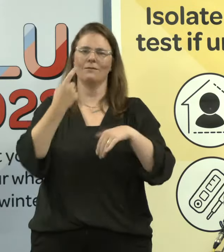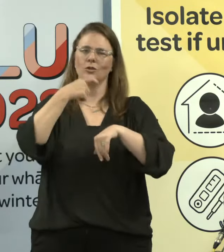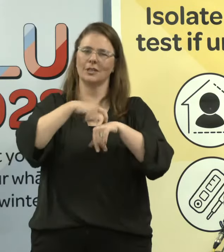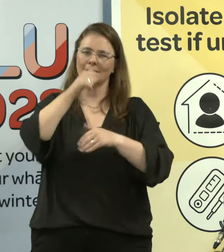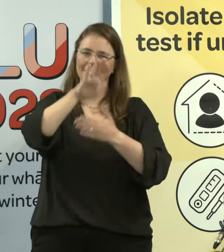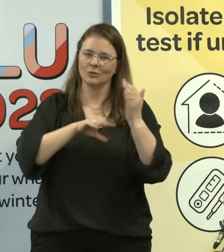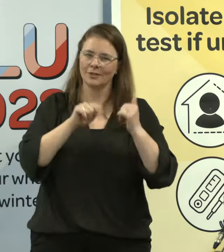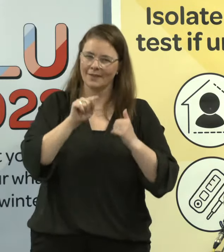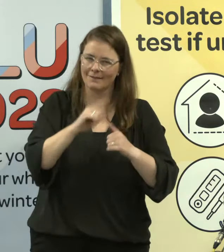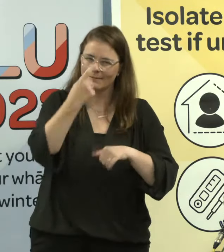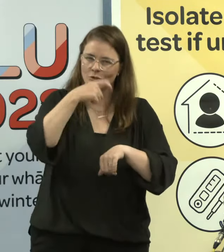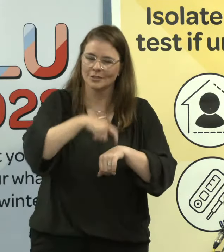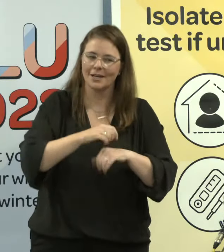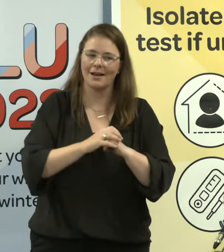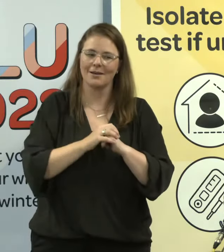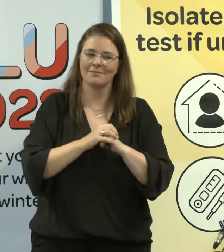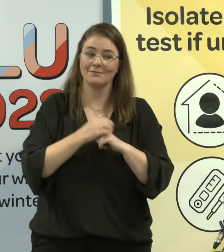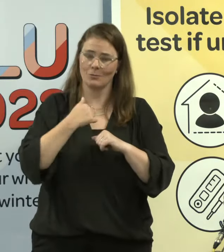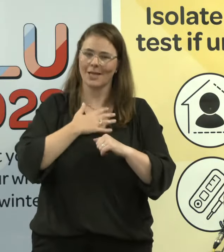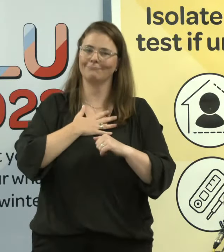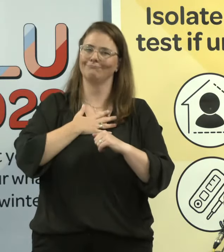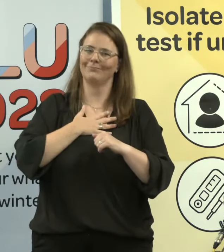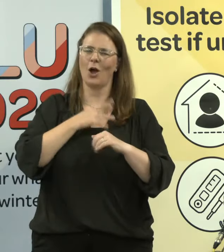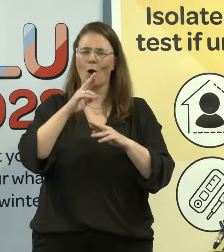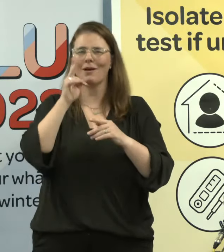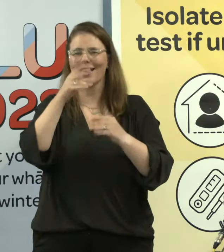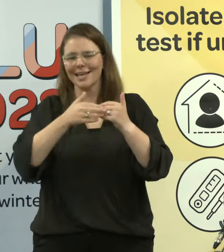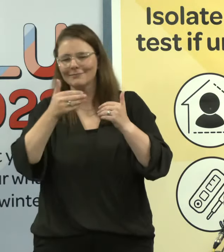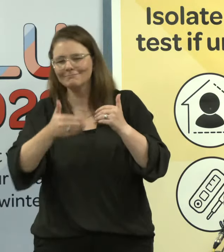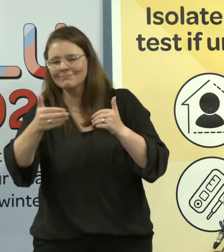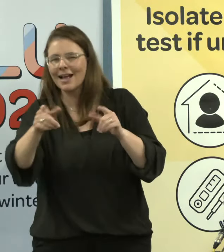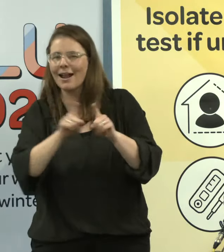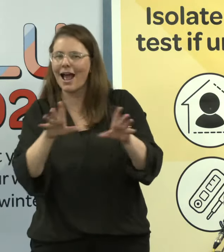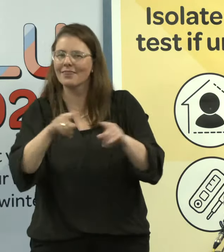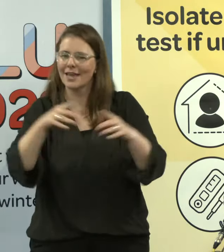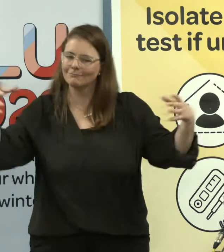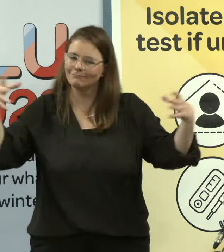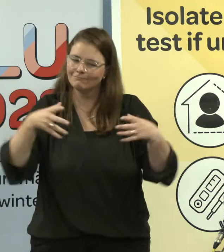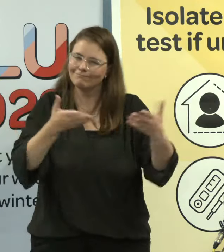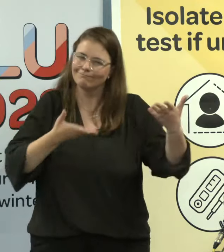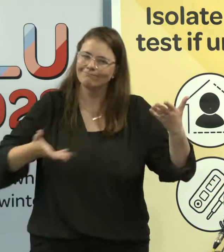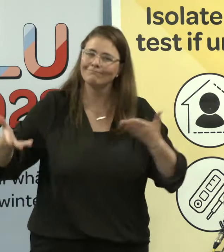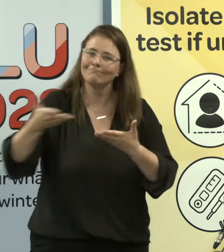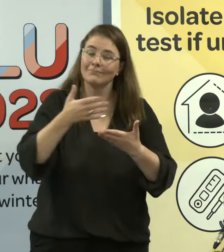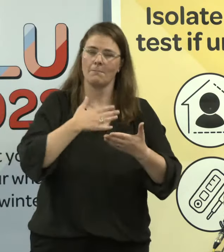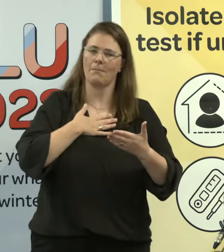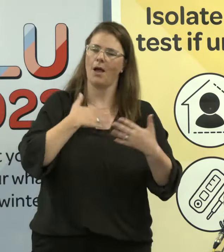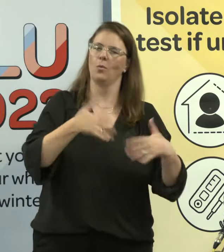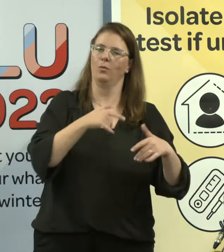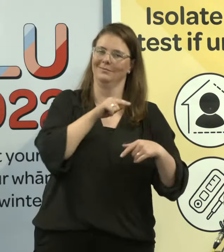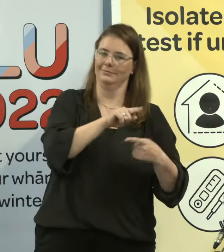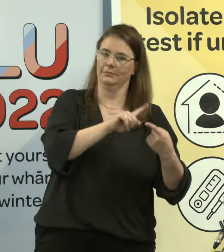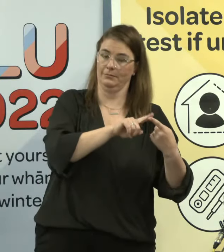huihui tahi ki te mahi tahi mo te raruraru kotahi, ki taku